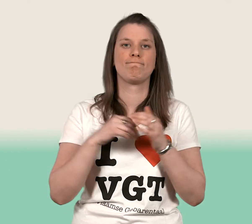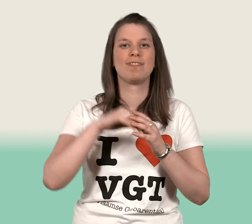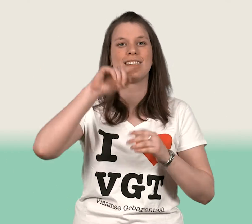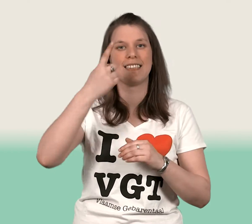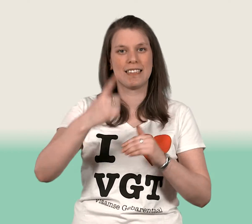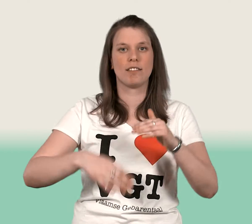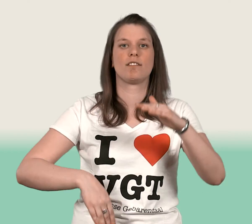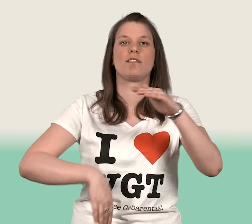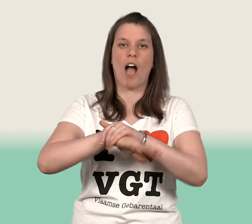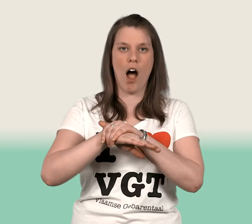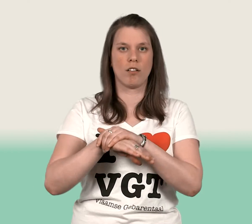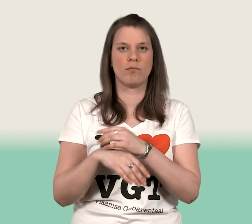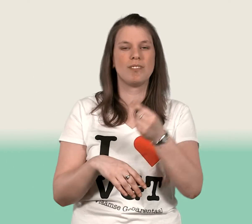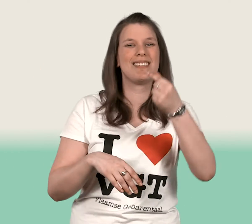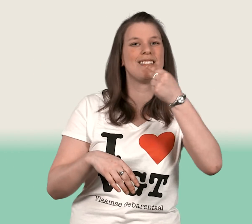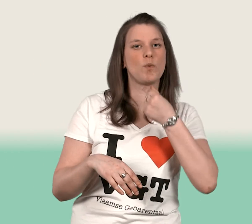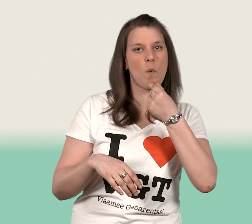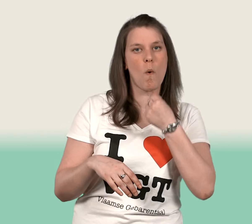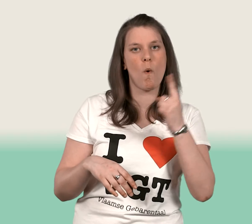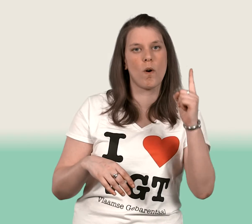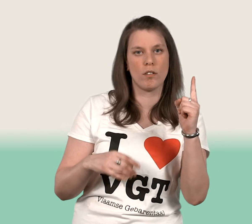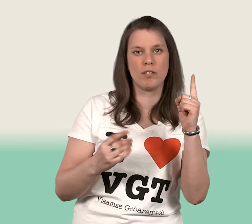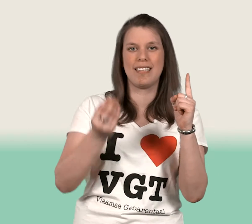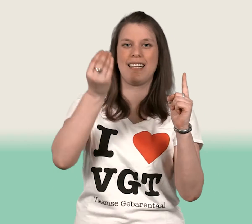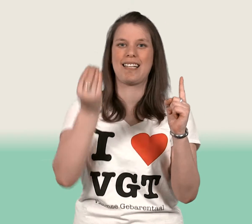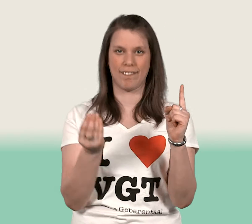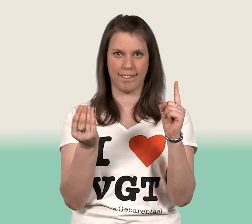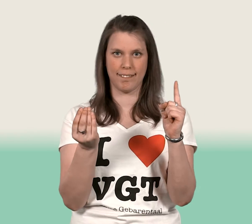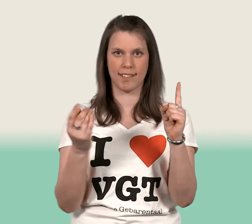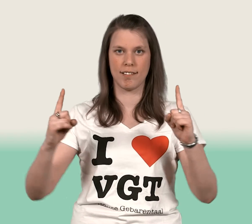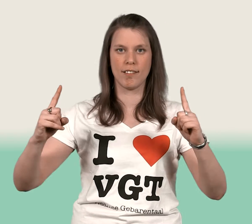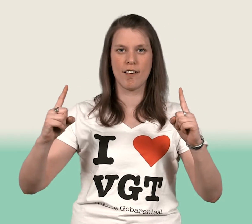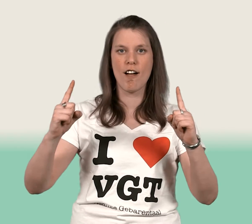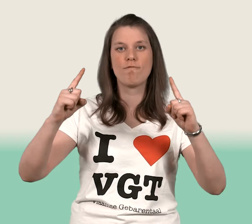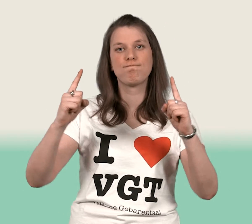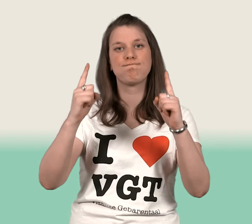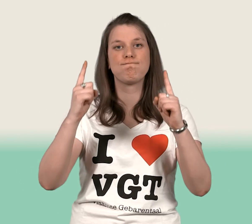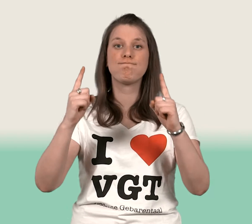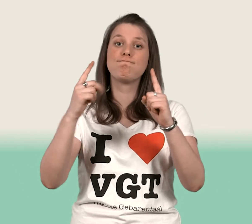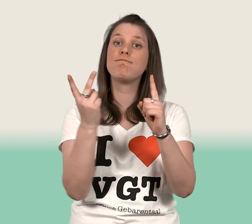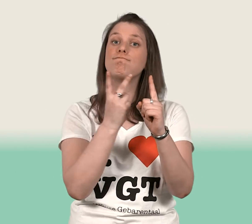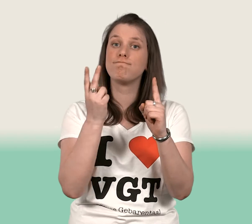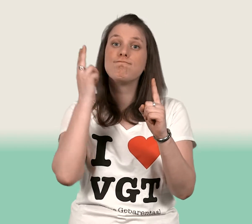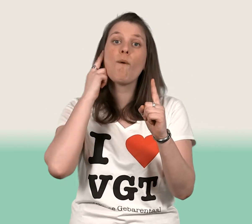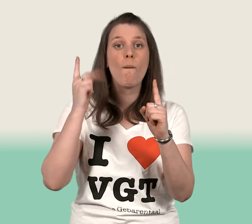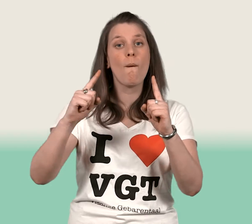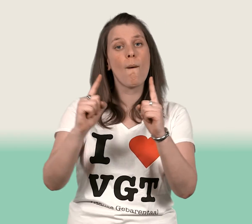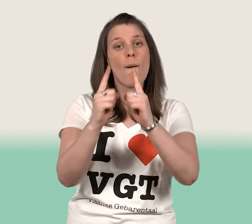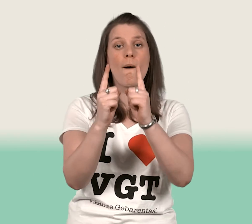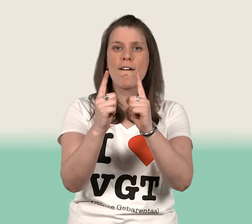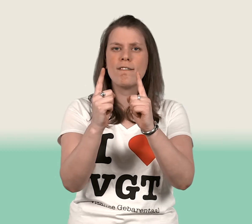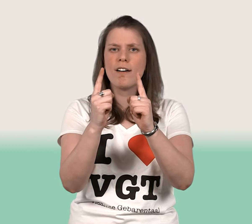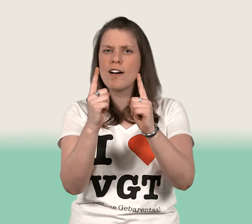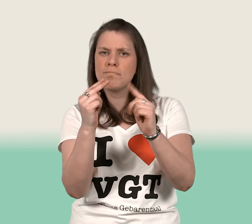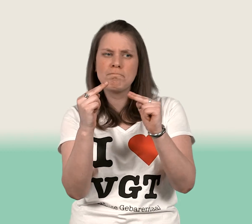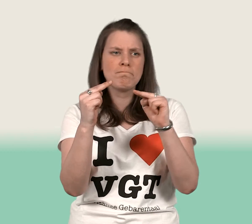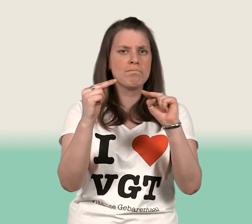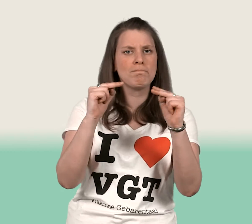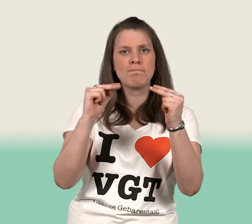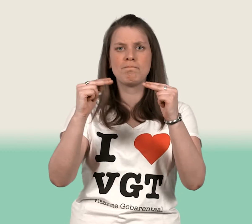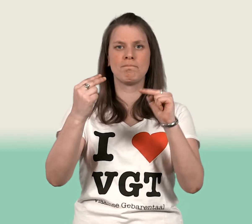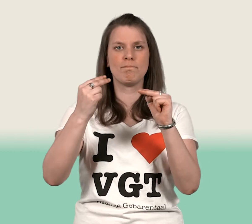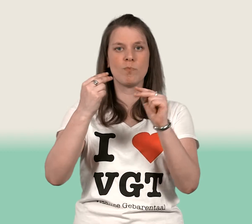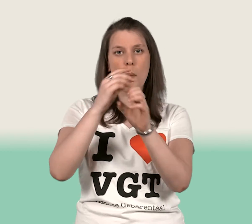De flashmob wordt gestart door een dove kind en een dove senior die elkaar ontmoeten.